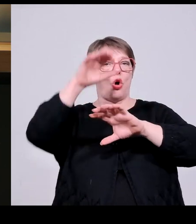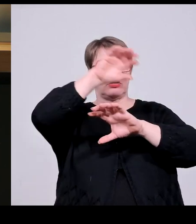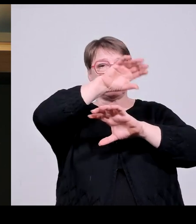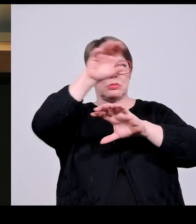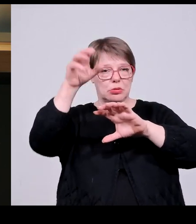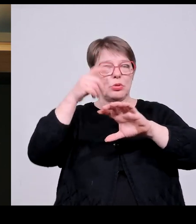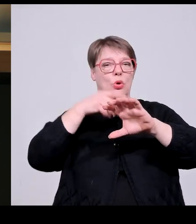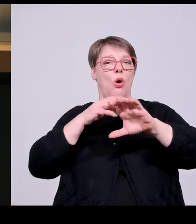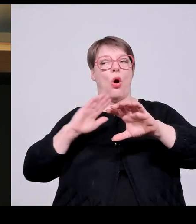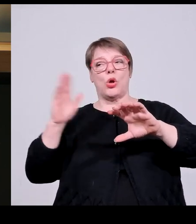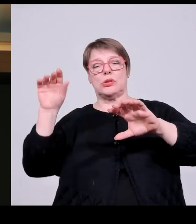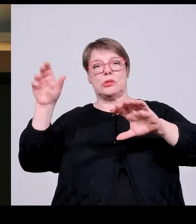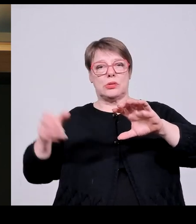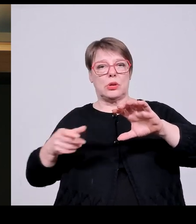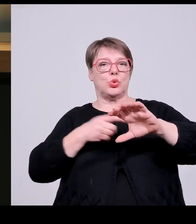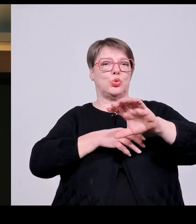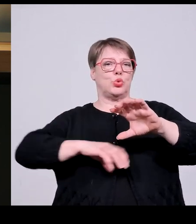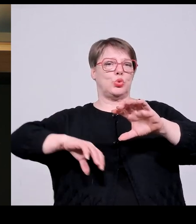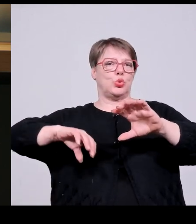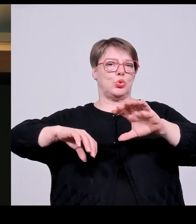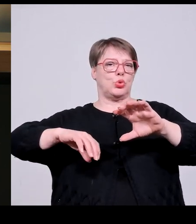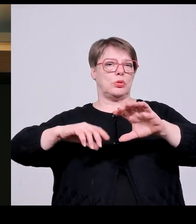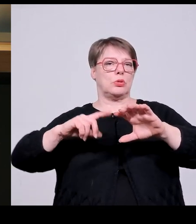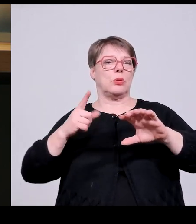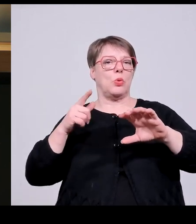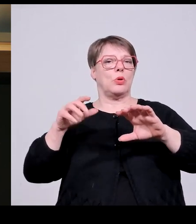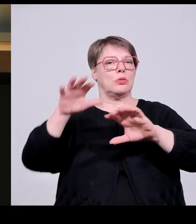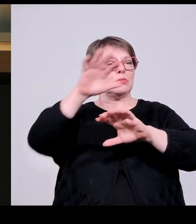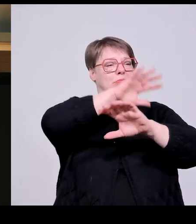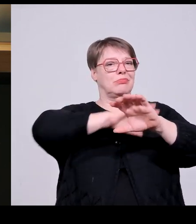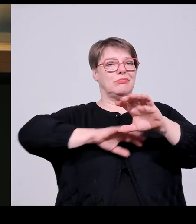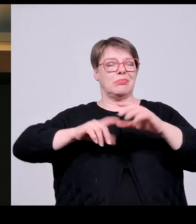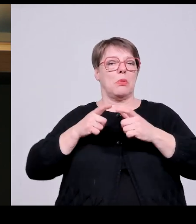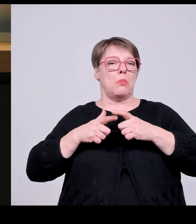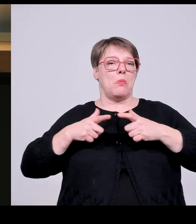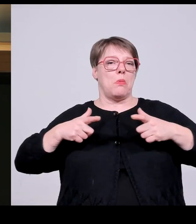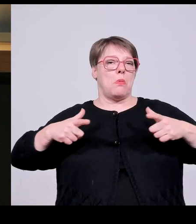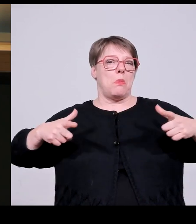Eine fertig gestellte Straßen- und Schienen TVO ist notwendiger denn je.